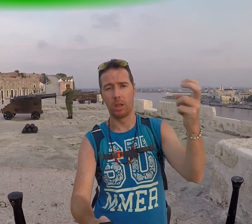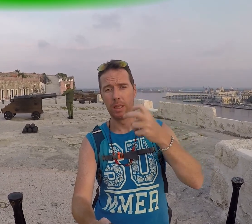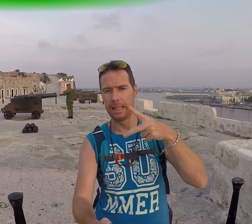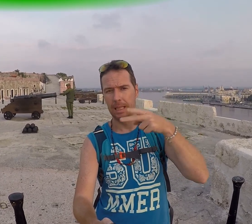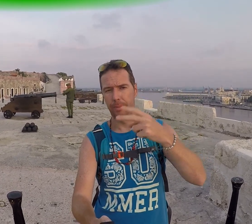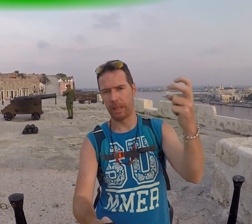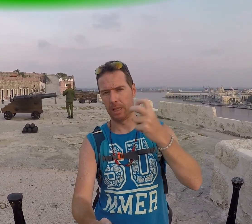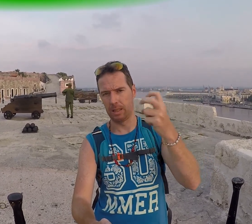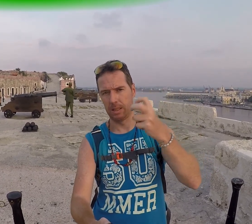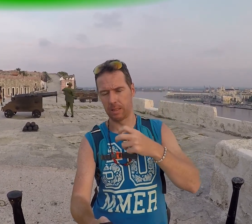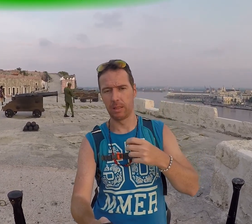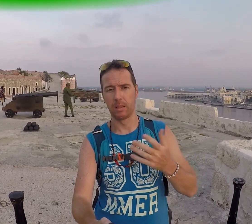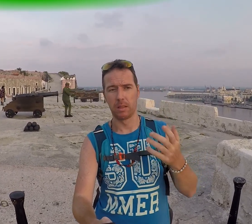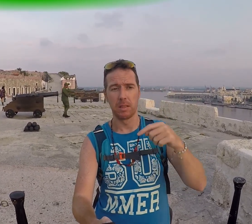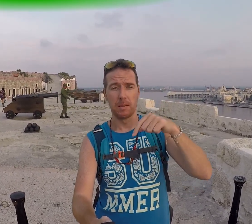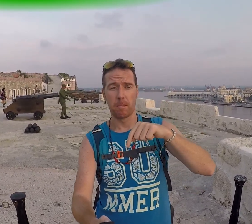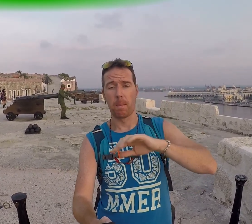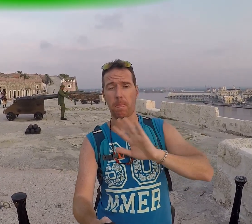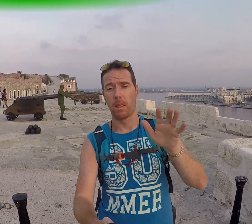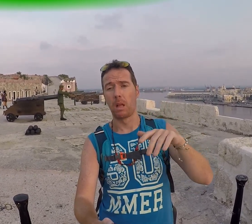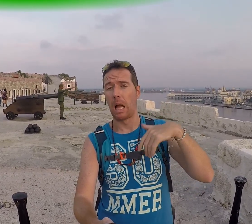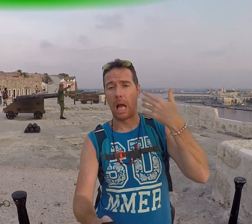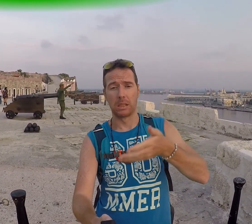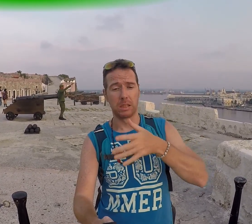Para evitar la entrada de los barcos